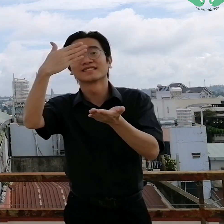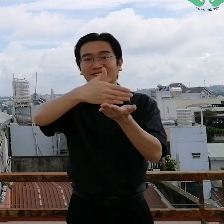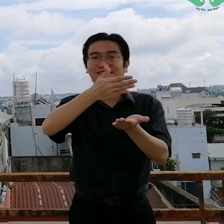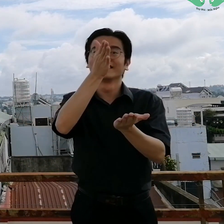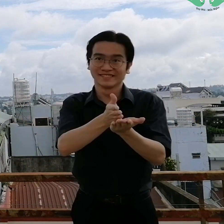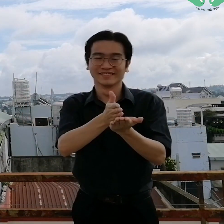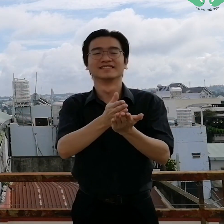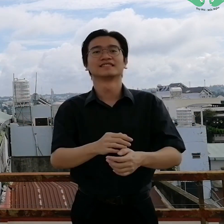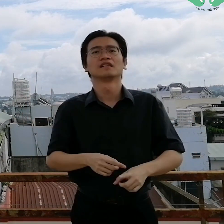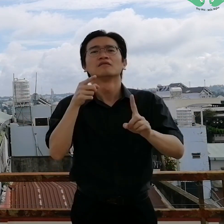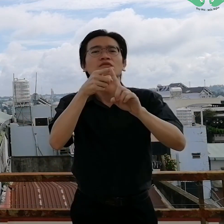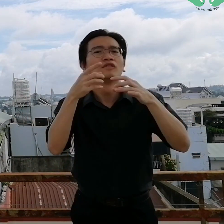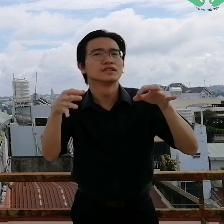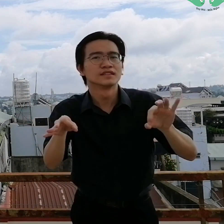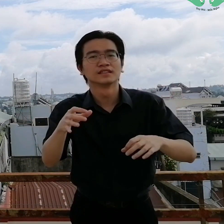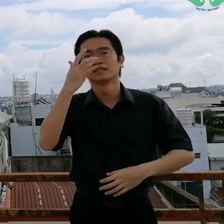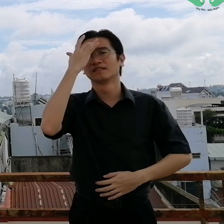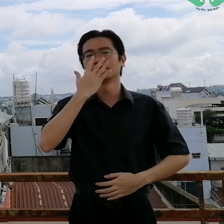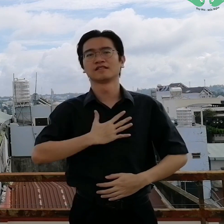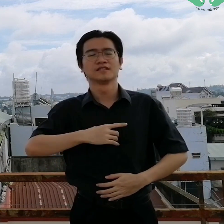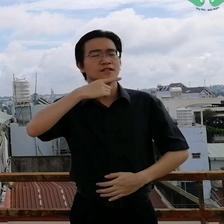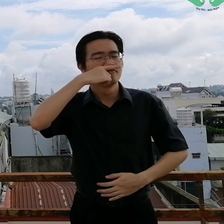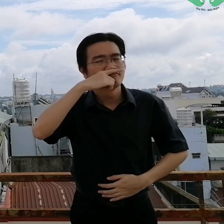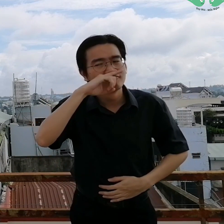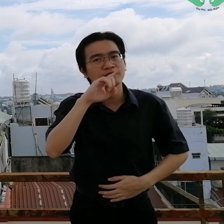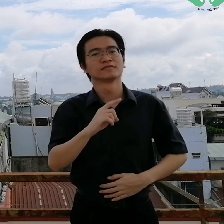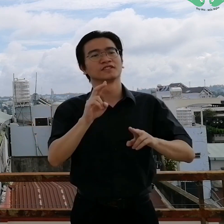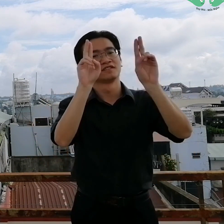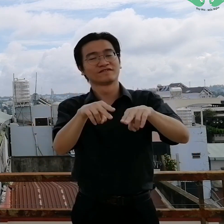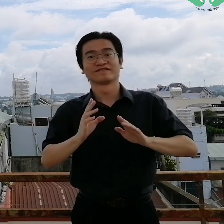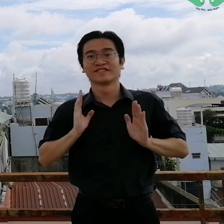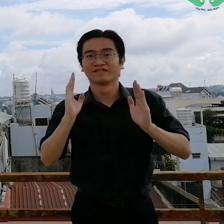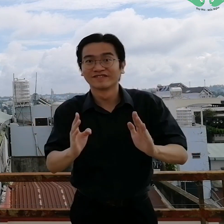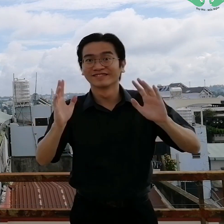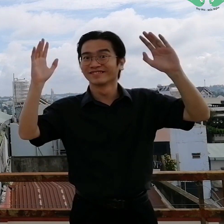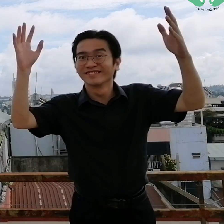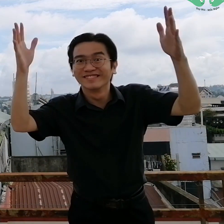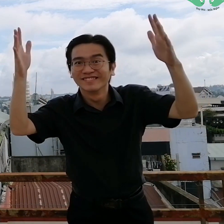Đó là bánh trung thu Bánh trung thu biểu tượng cho sự đoàn viên tình cảm, yêu thương, hạnh phúc và vui vẻ